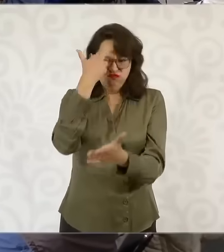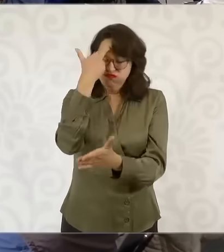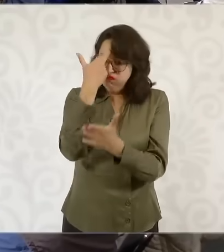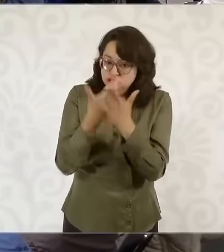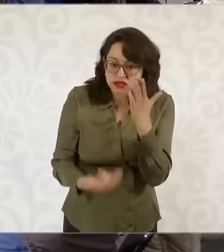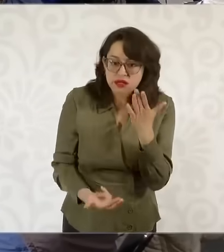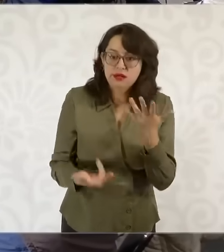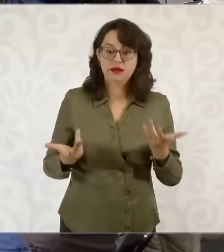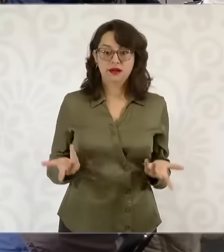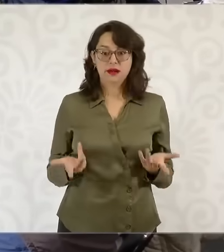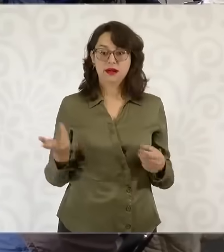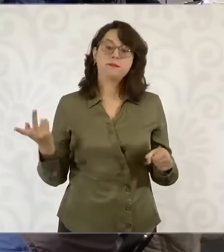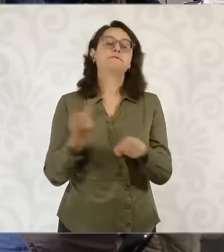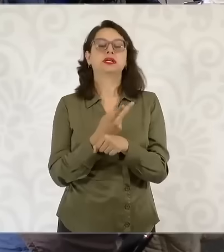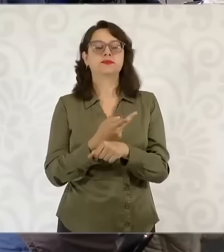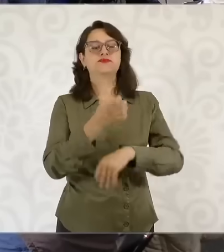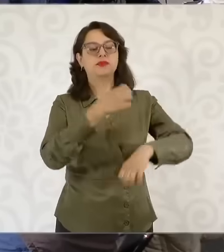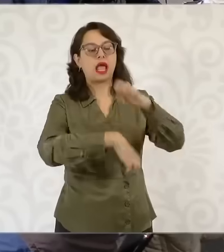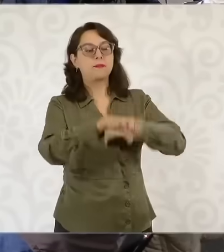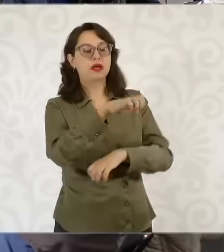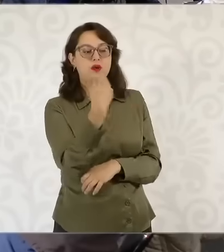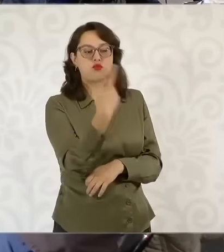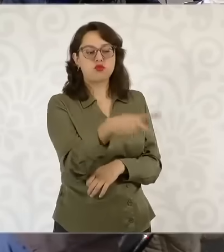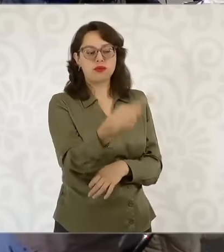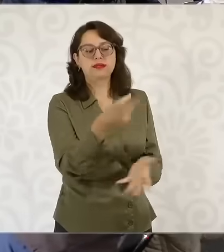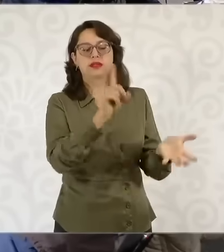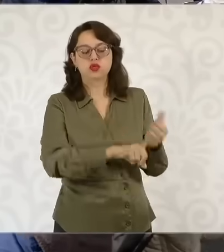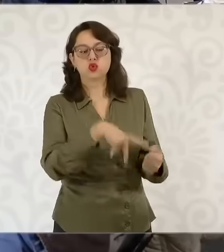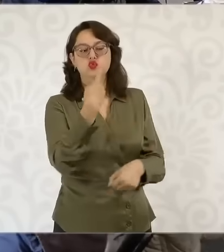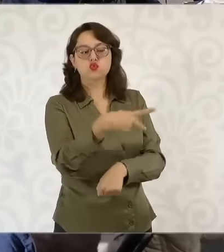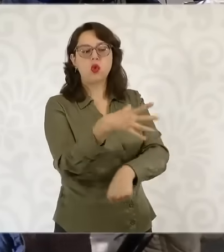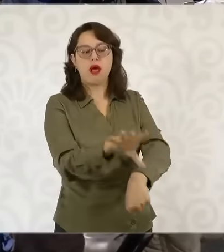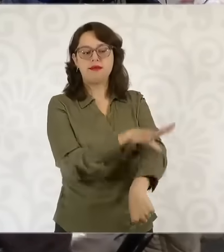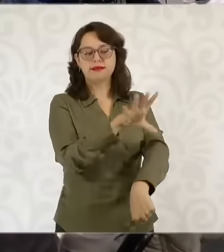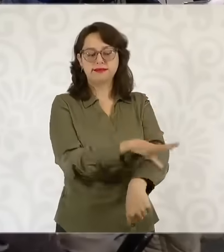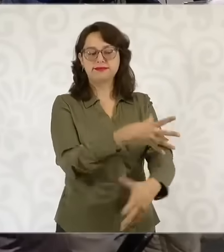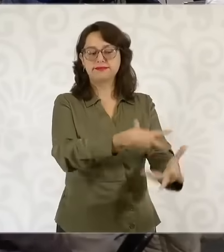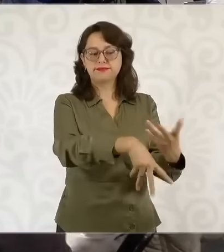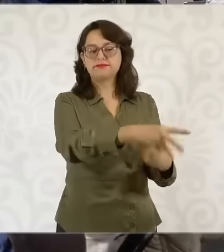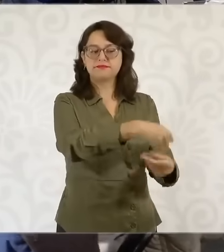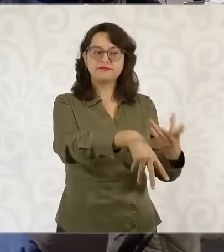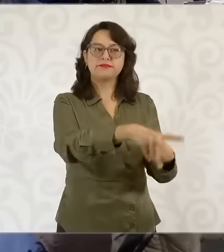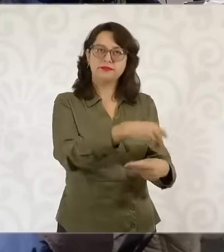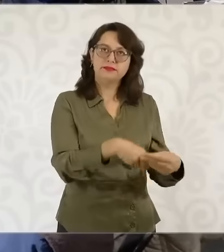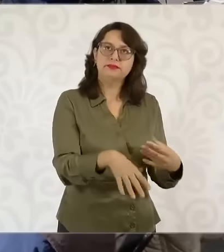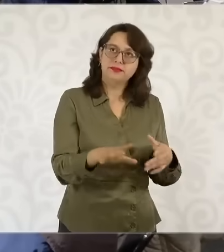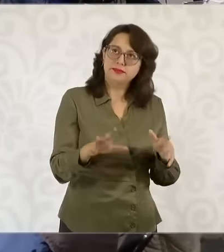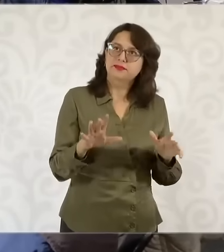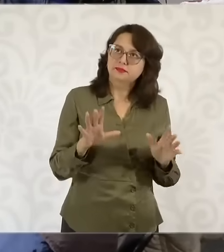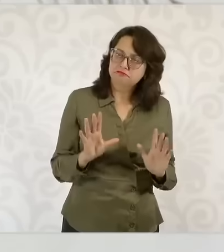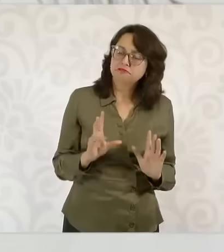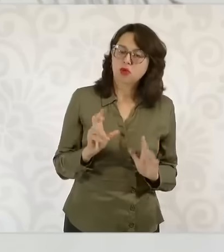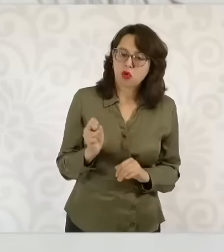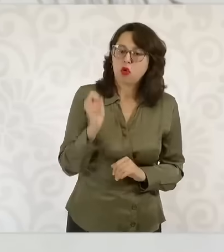Porque una cosa es el autoabastecimiento propio. Si hay una empresa que tiene que produce eh acero